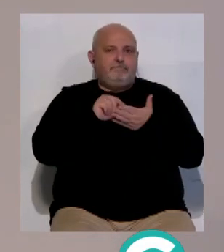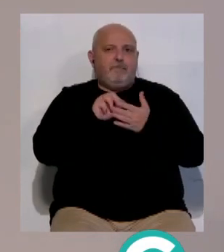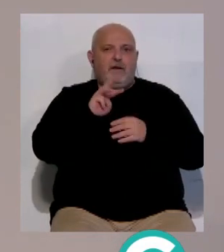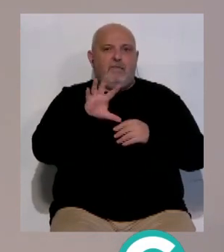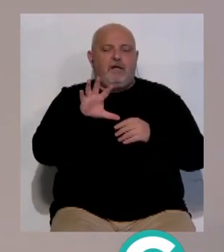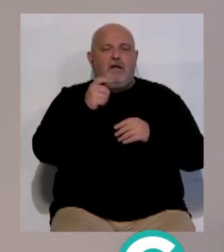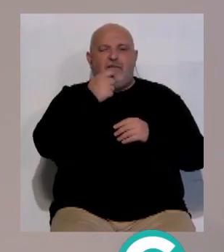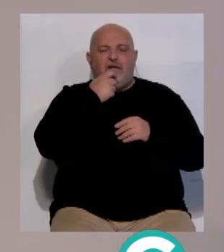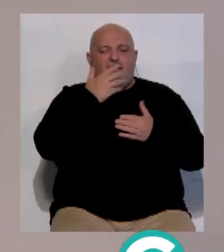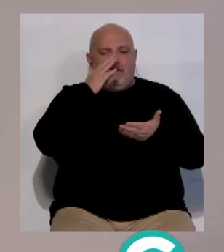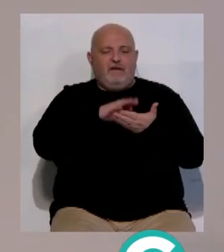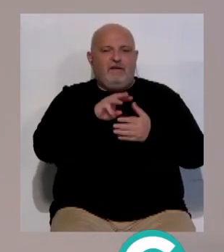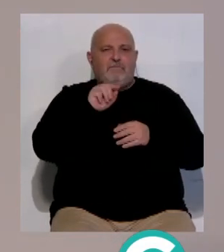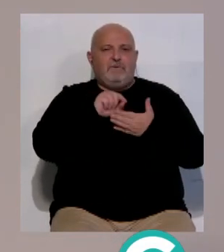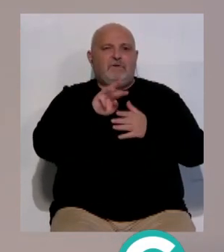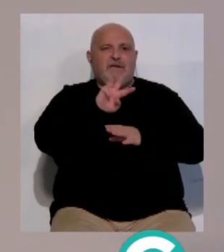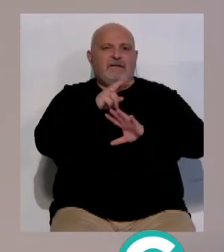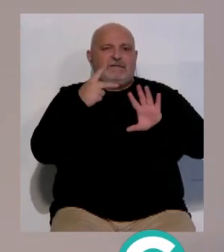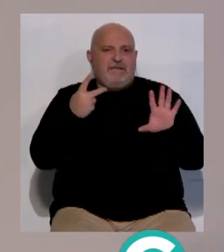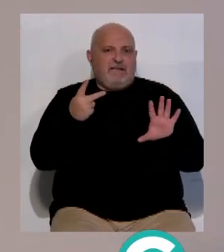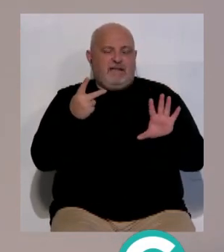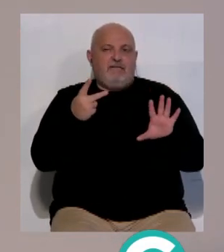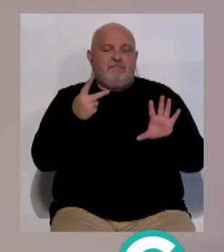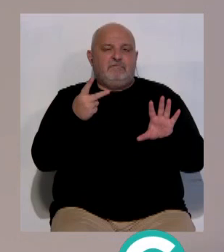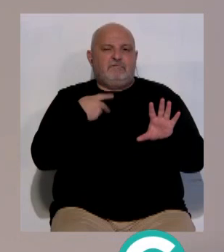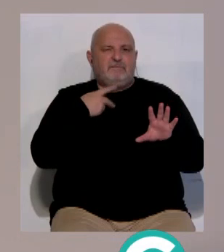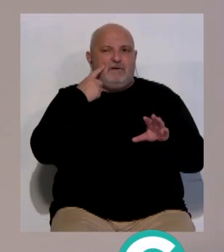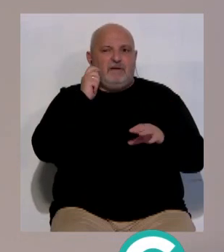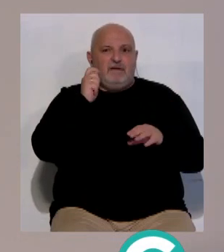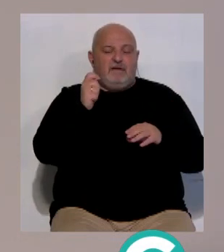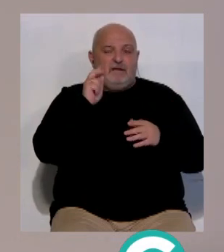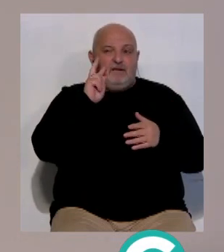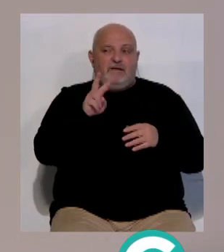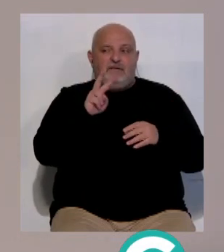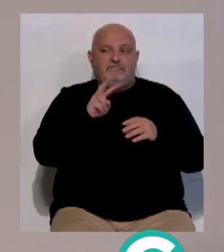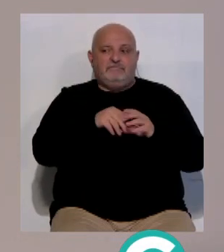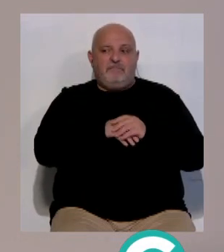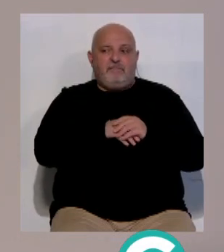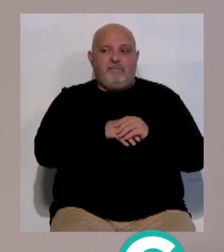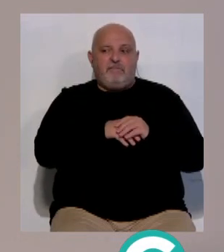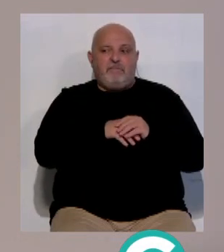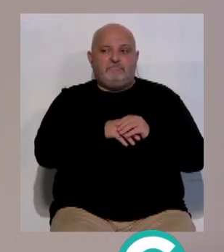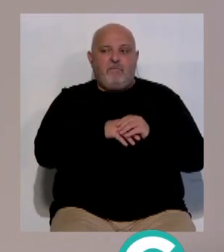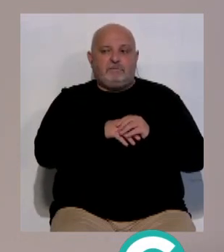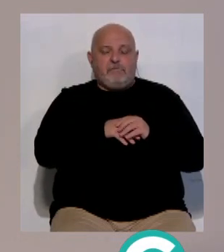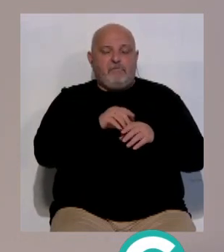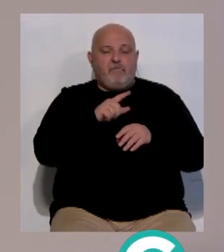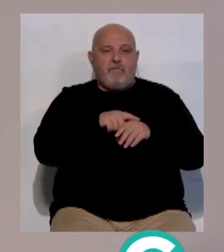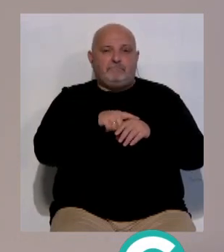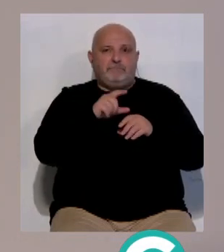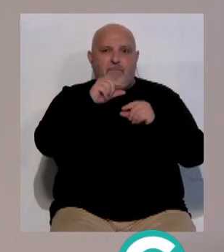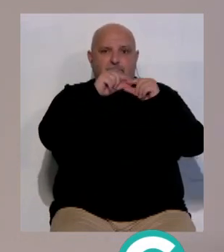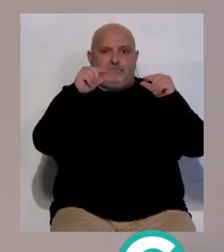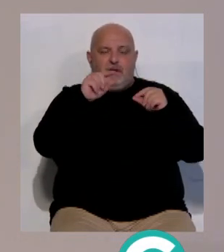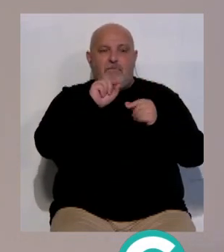árbitro Pon el acta el minuto 37 yo tome nota de la tarjeta y el reloj de la tele era el minuto 34